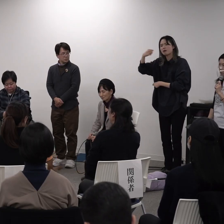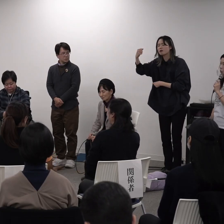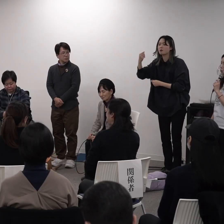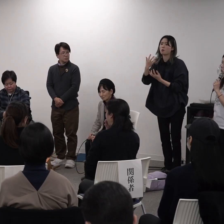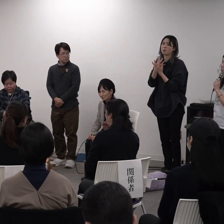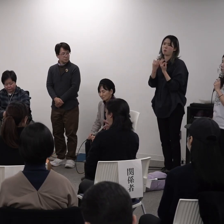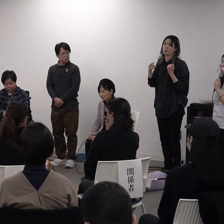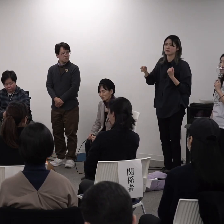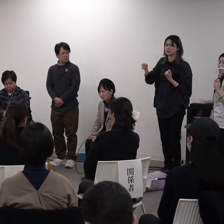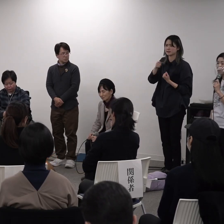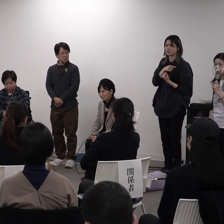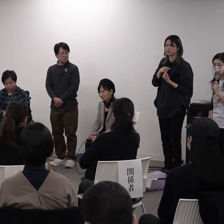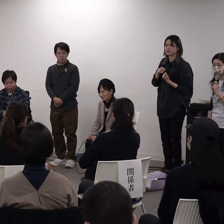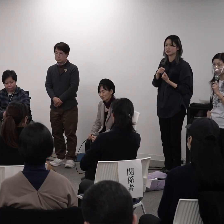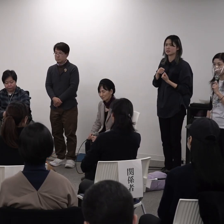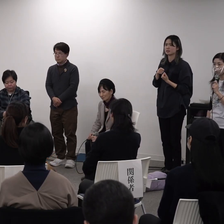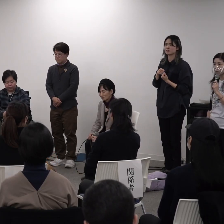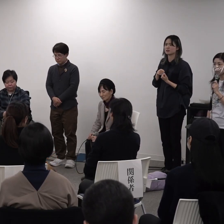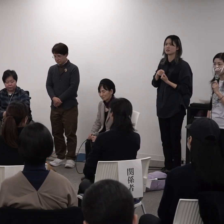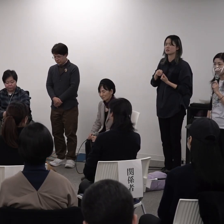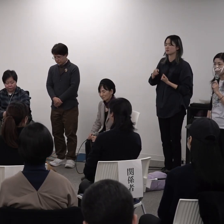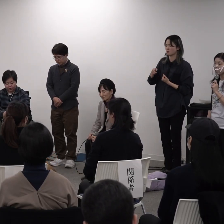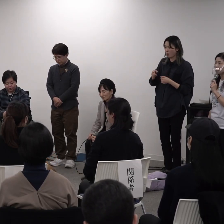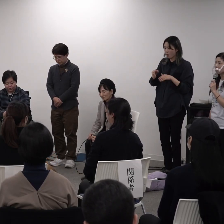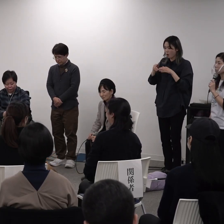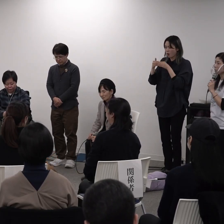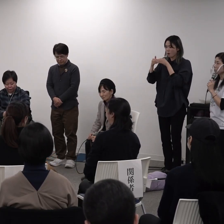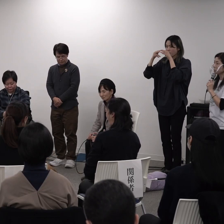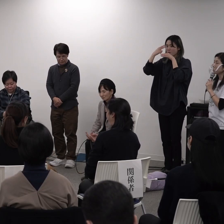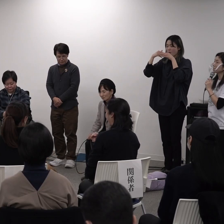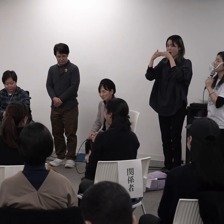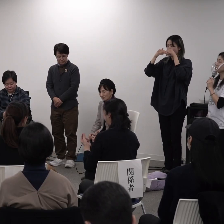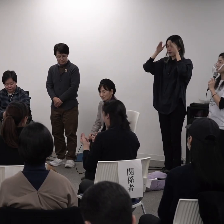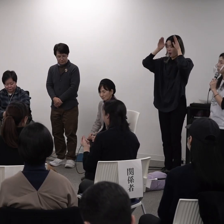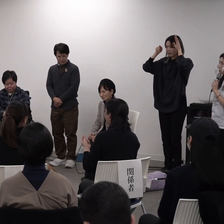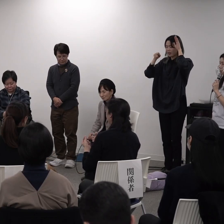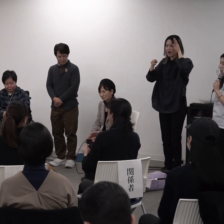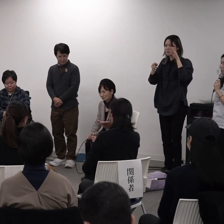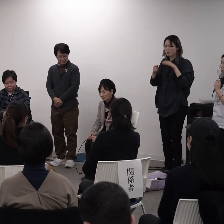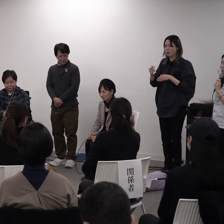もうスーパードッグのように思 っていらっしゃる方はまだまだいらっしゃるんですね